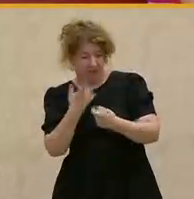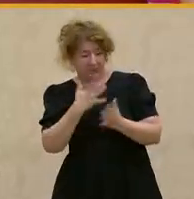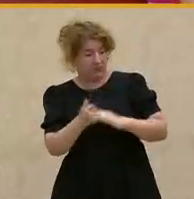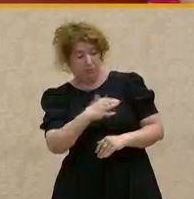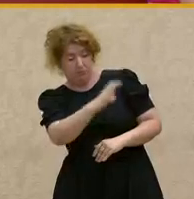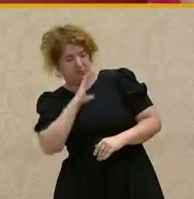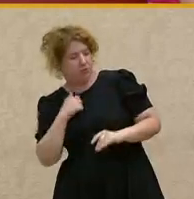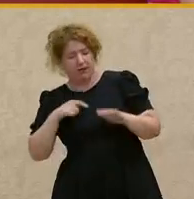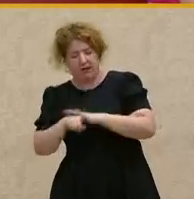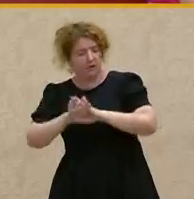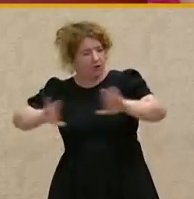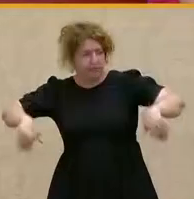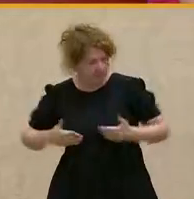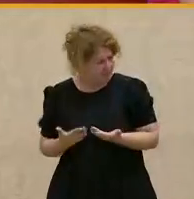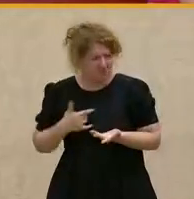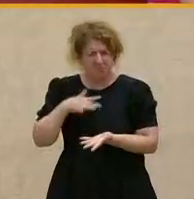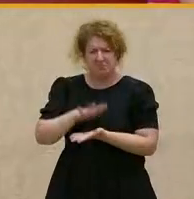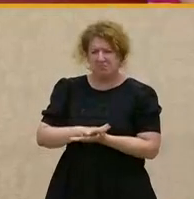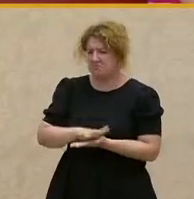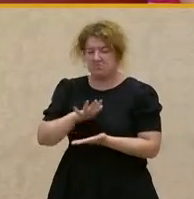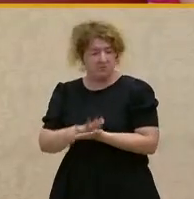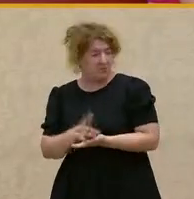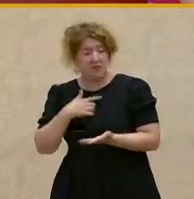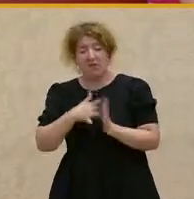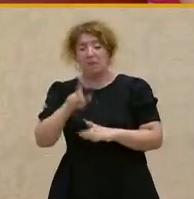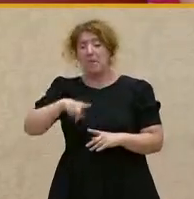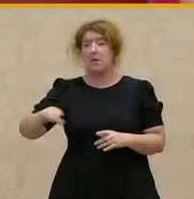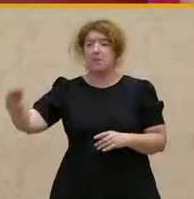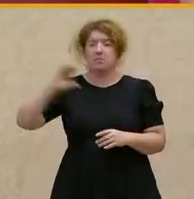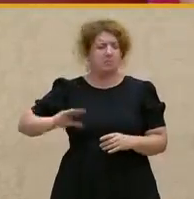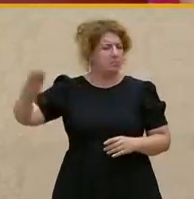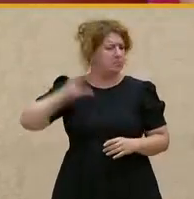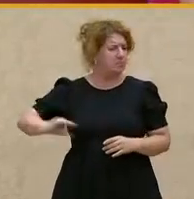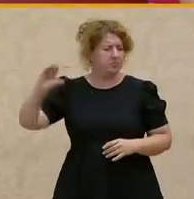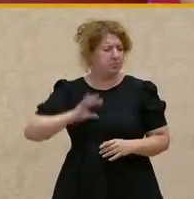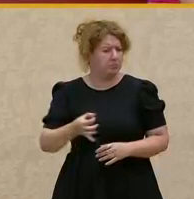gestionar con tranquilidad, porque todos los meses reciben religiosamente la cantidad que